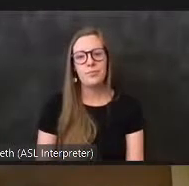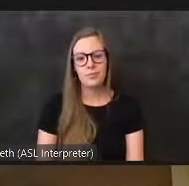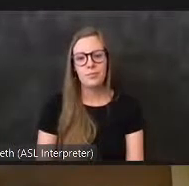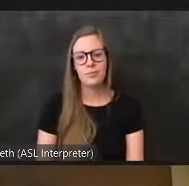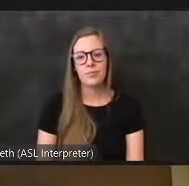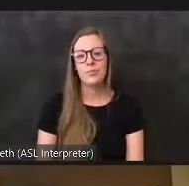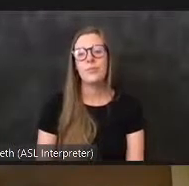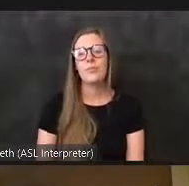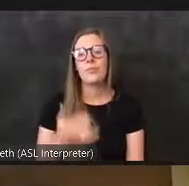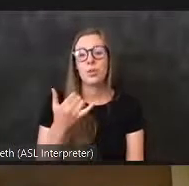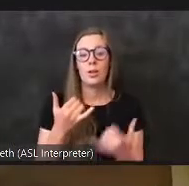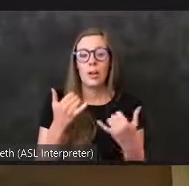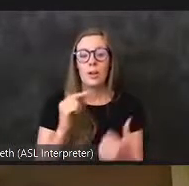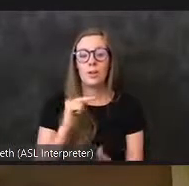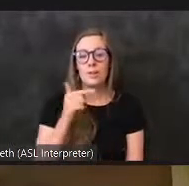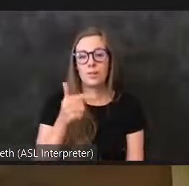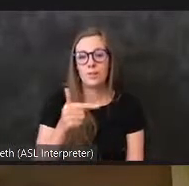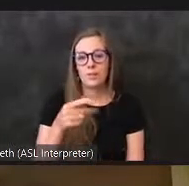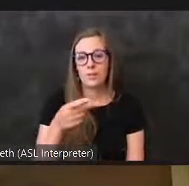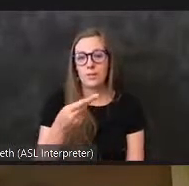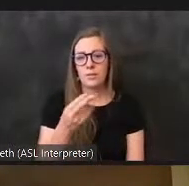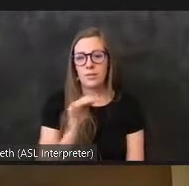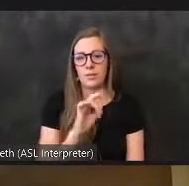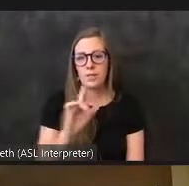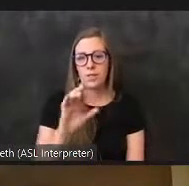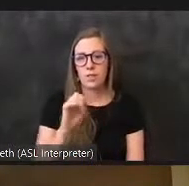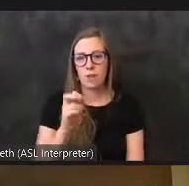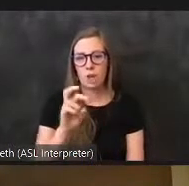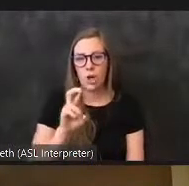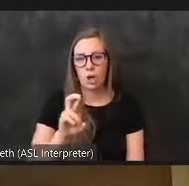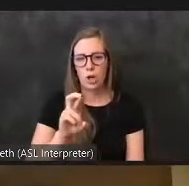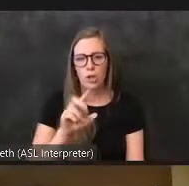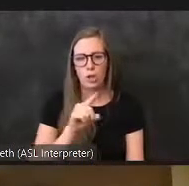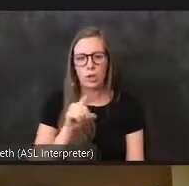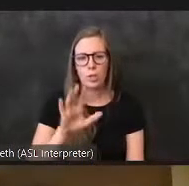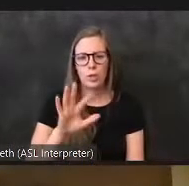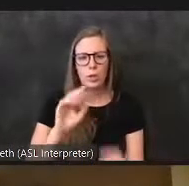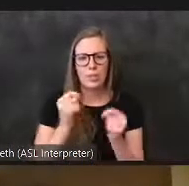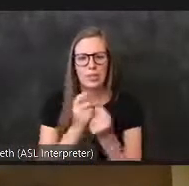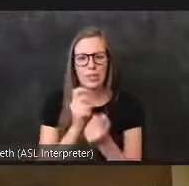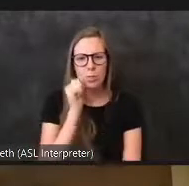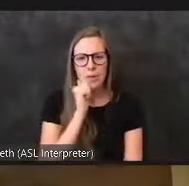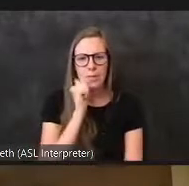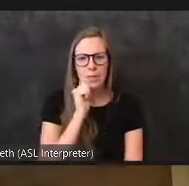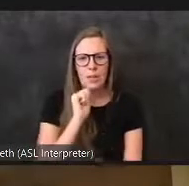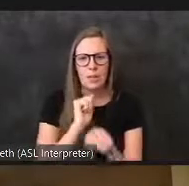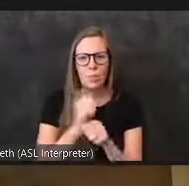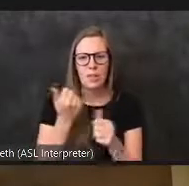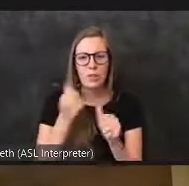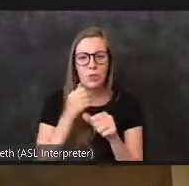Ese es un buen pasar a Bill Carter, tú y tu equipo, tu trabajo diario estatal de prevenir ese